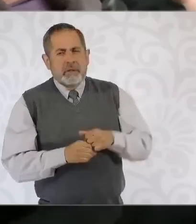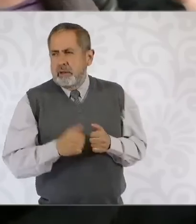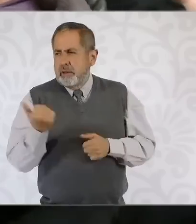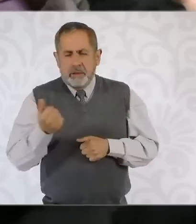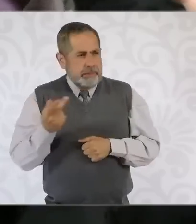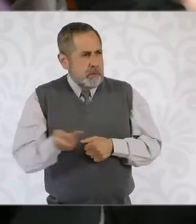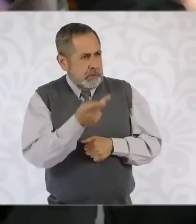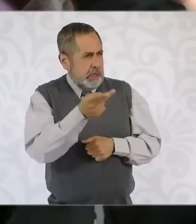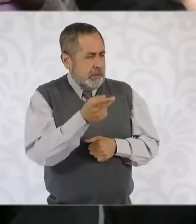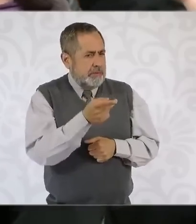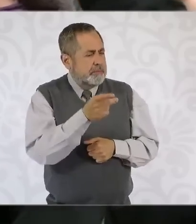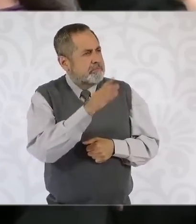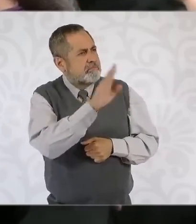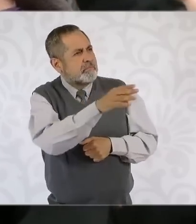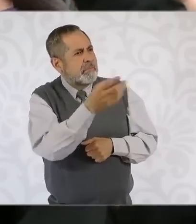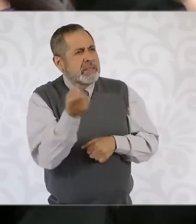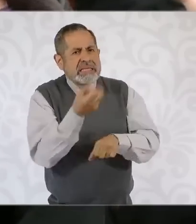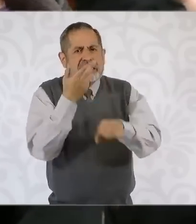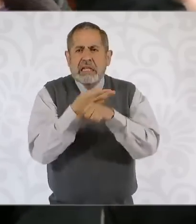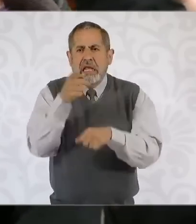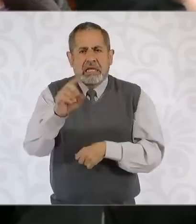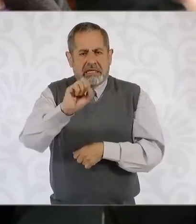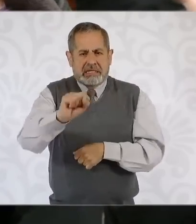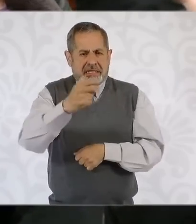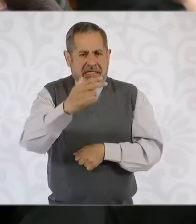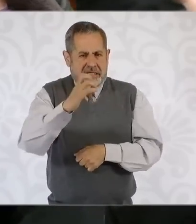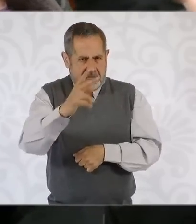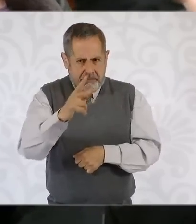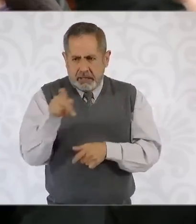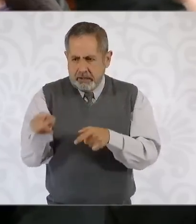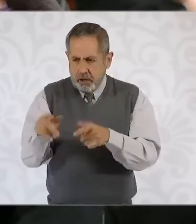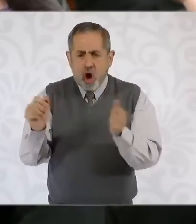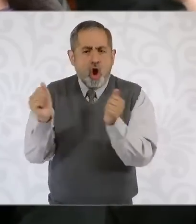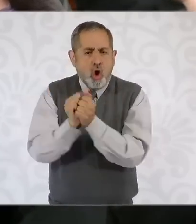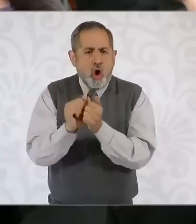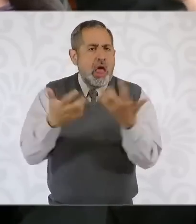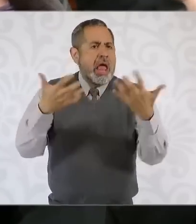de Hacienda estará reuniéndose entonces con empresarios no sé seguramente con cámaras